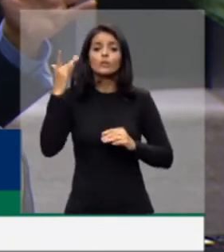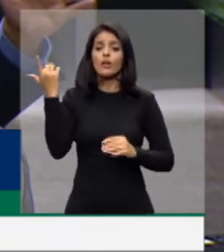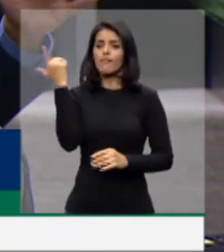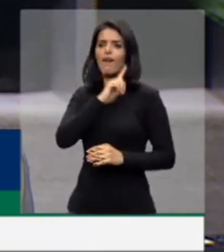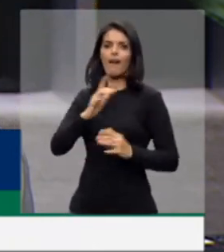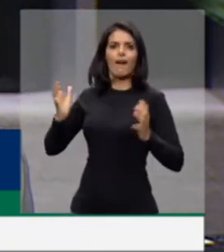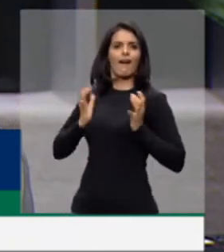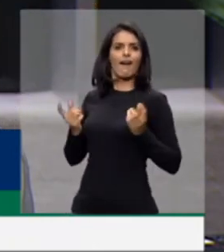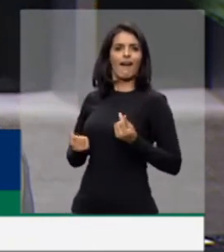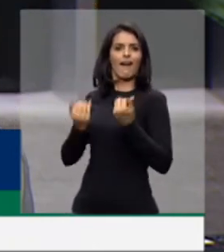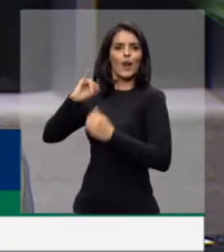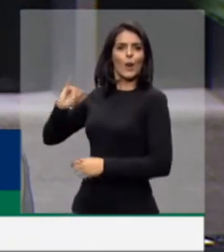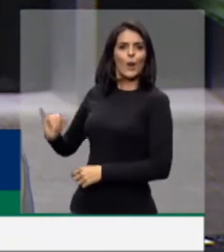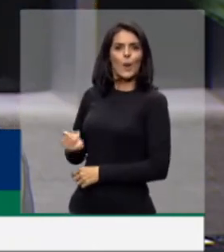SUBSÍDIO VOCÊ ESTÁ FREANDO ESTE CRESCIMENTO, FREANDO POR